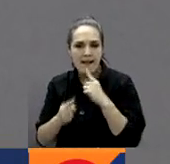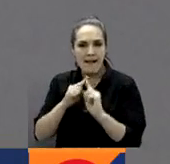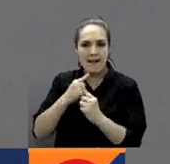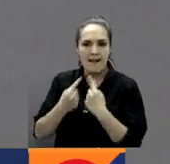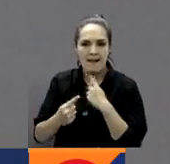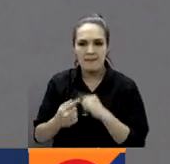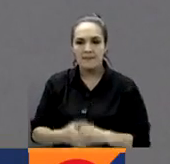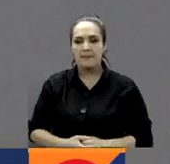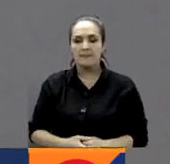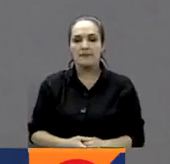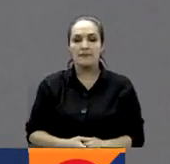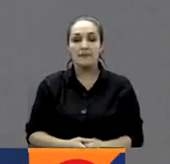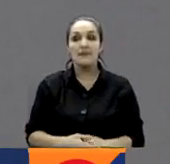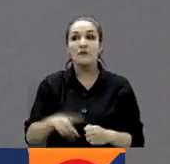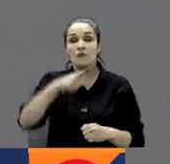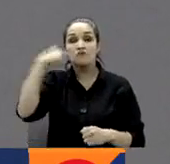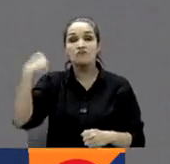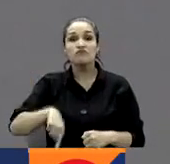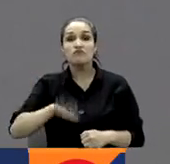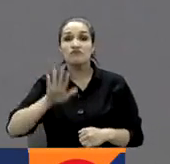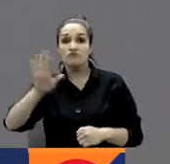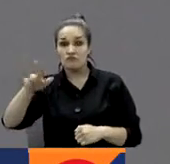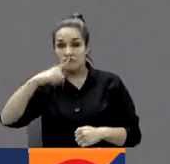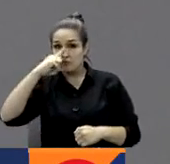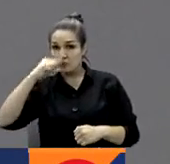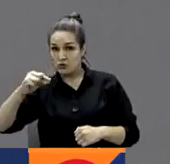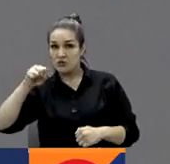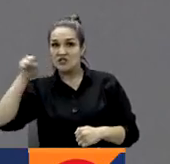MILITARES ENTRE SUS TROPAS Y LAS DE LA L L L L L L L L L LO QUE A